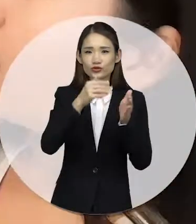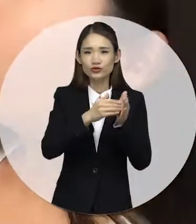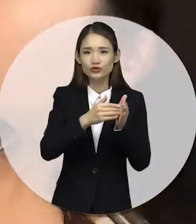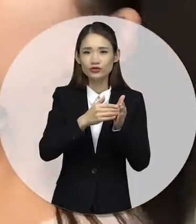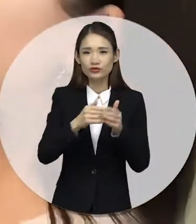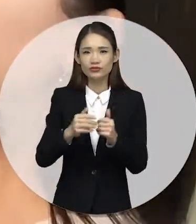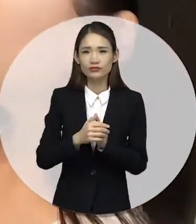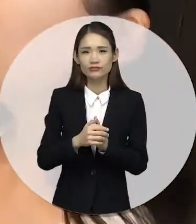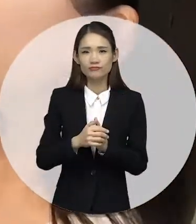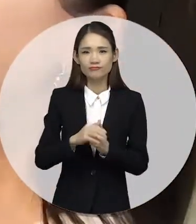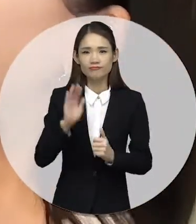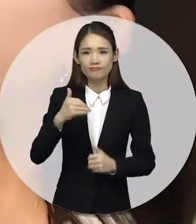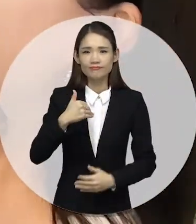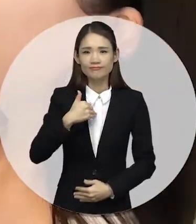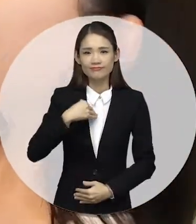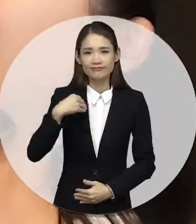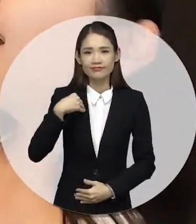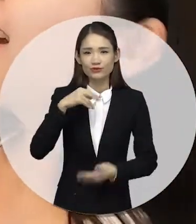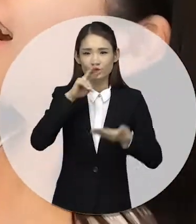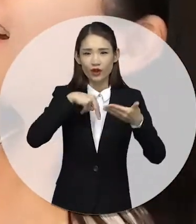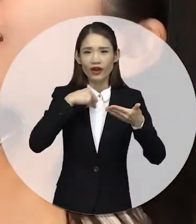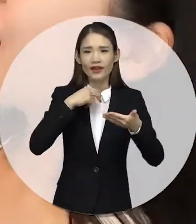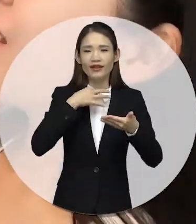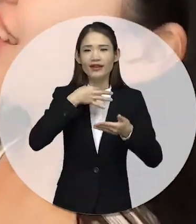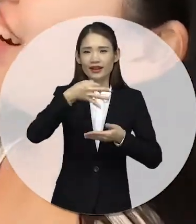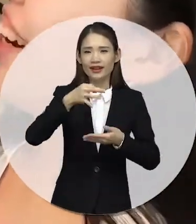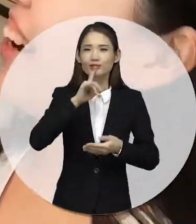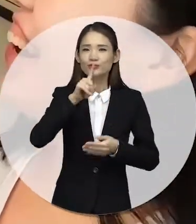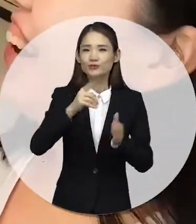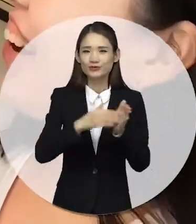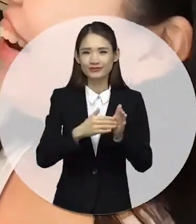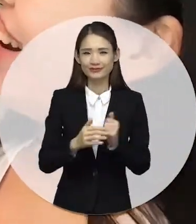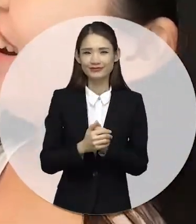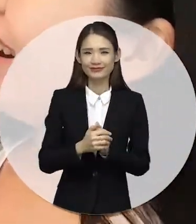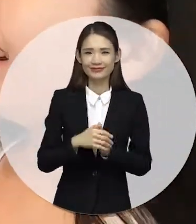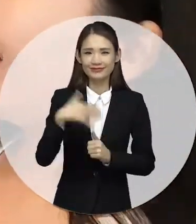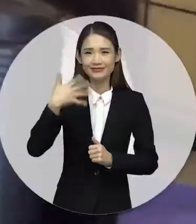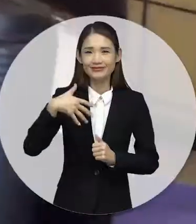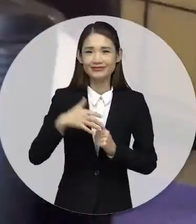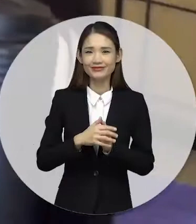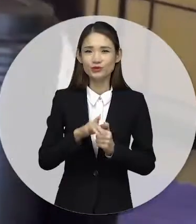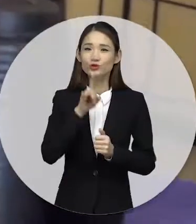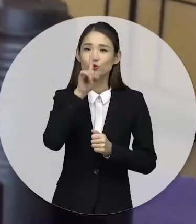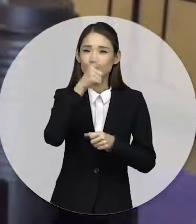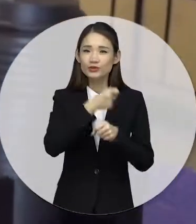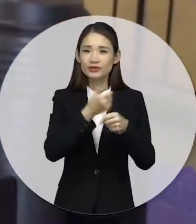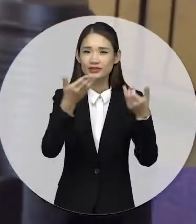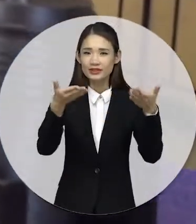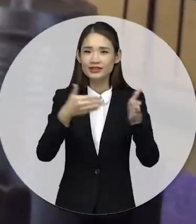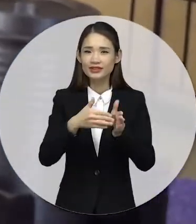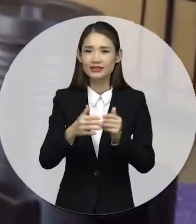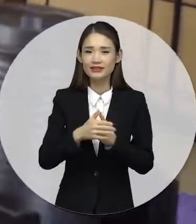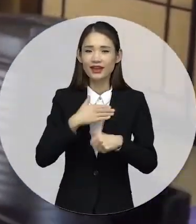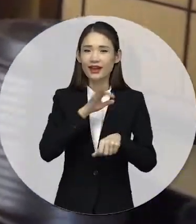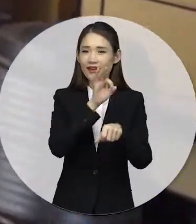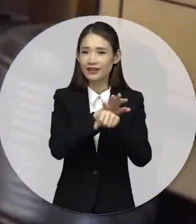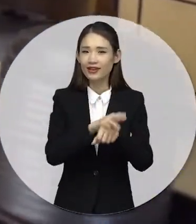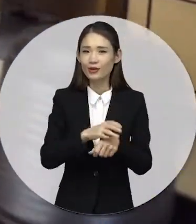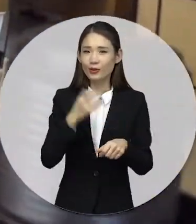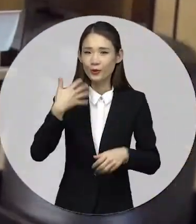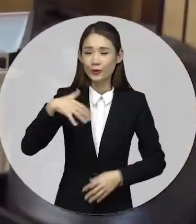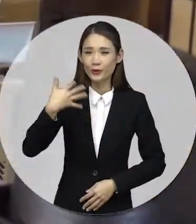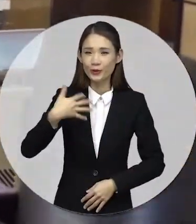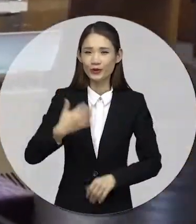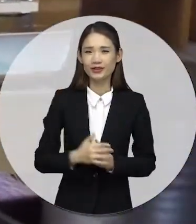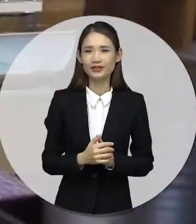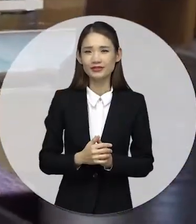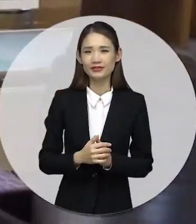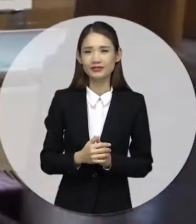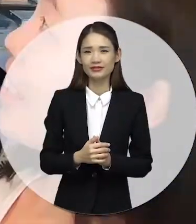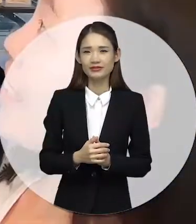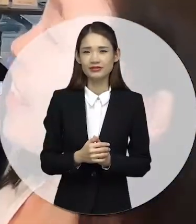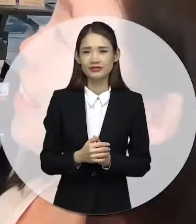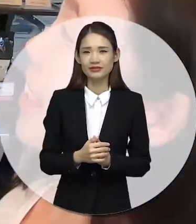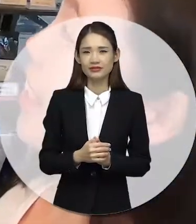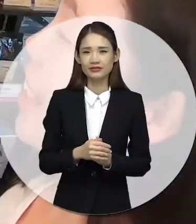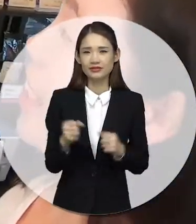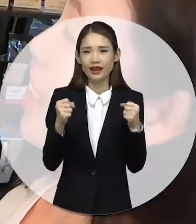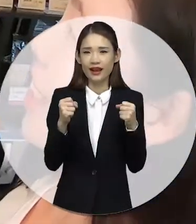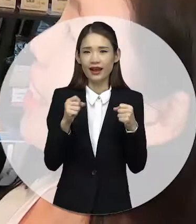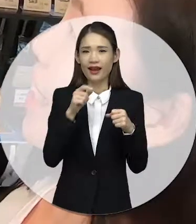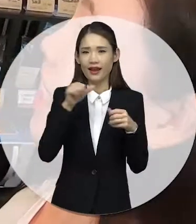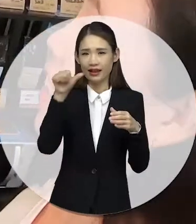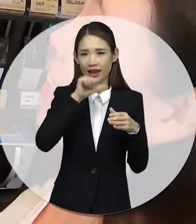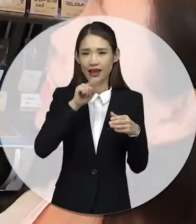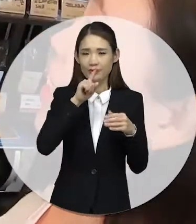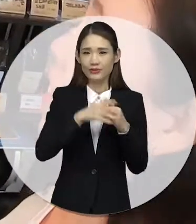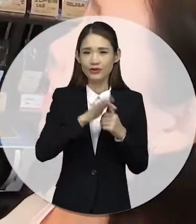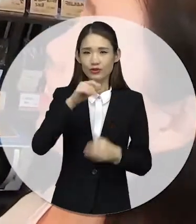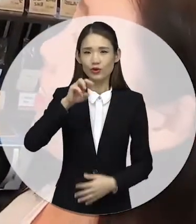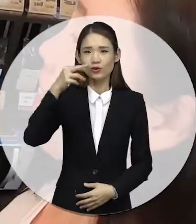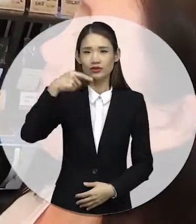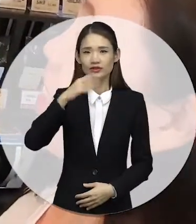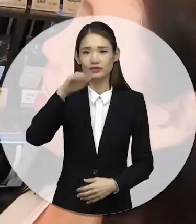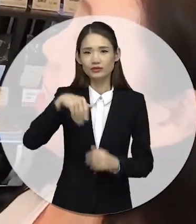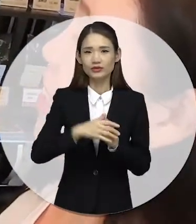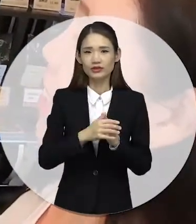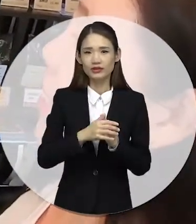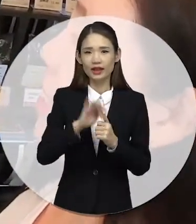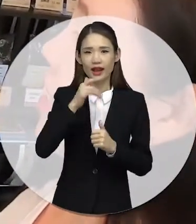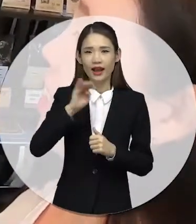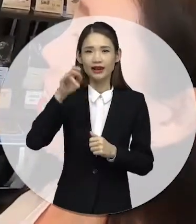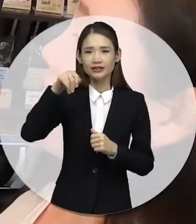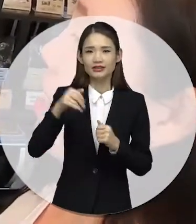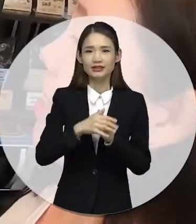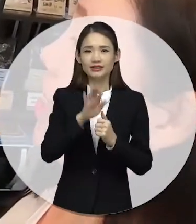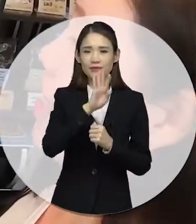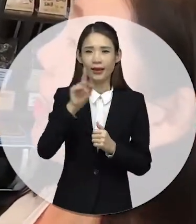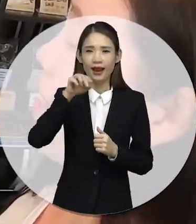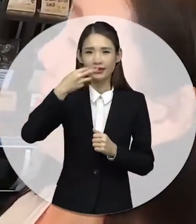김한솔 : 내가 읽었는데 내가 주문할게. 저 주문 좀 할게요. 이거는 내가 살게. 아이스아메리카노 1잔이랑, 콜드브루 1잔이랑, 아이스 바닐라라테 1잔 부탁드리겠습니다.